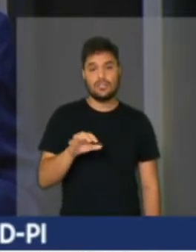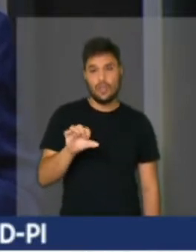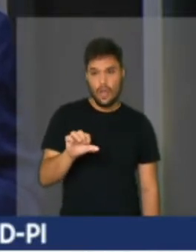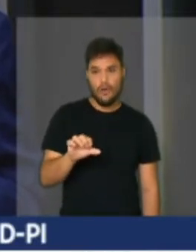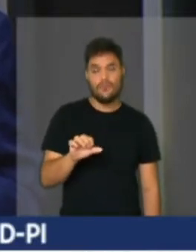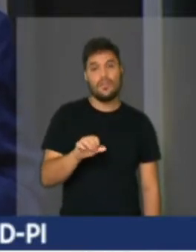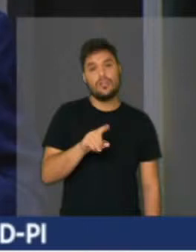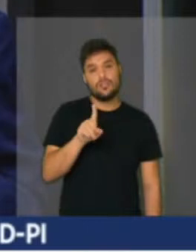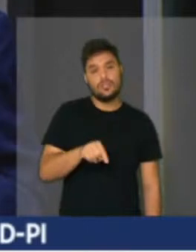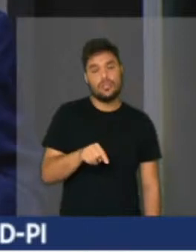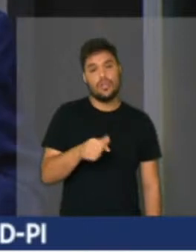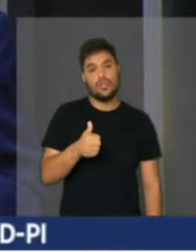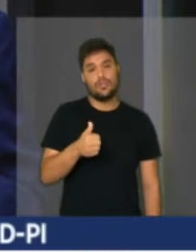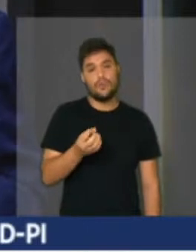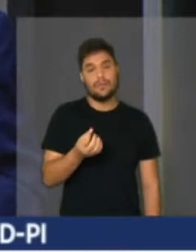215/2016, A PEC 279/2016 A PEC